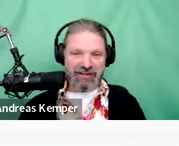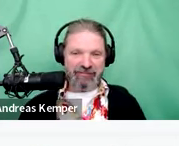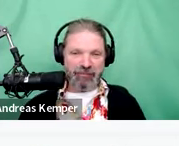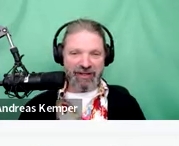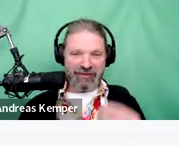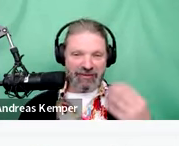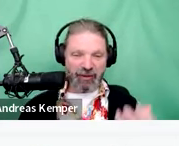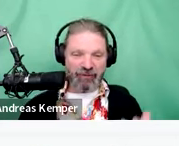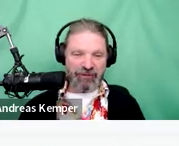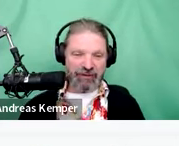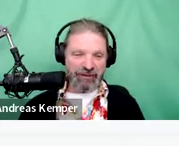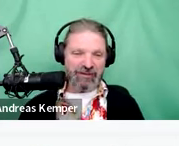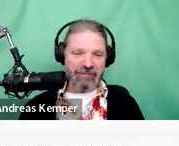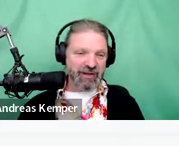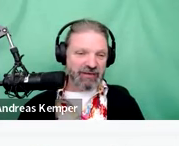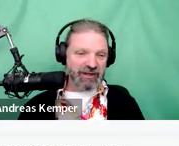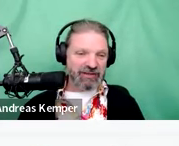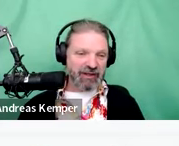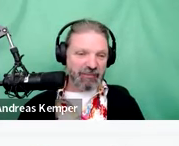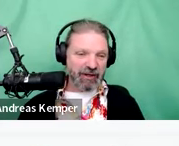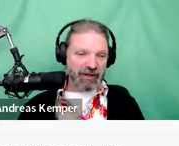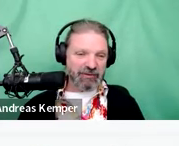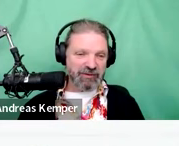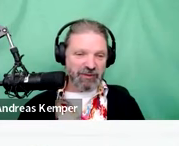Die sind immer wieder gekommen, während hier bei den roten,